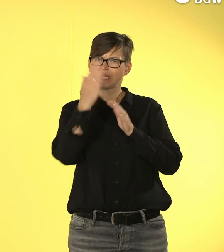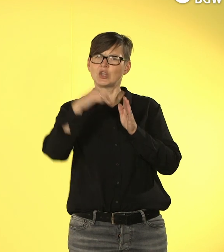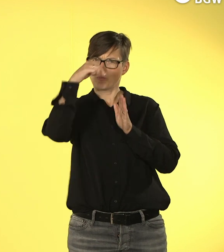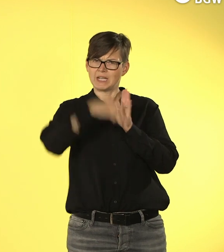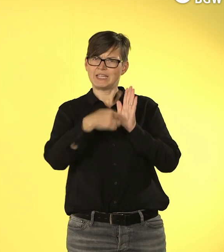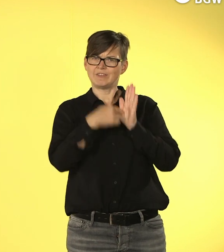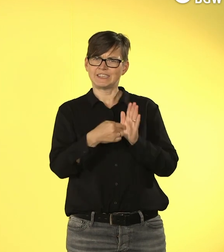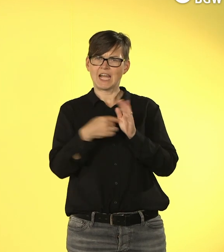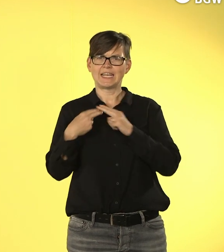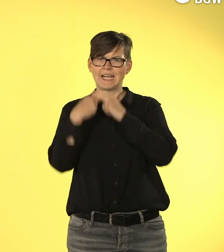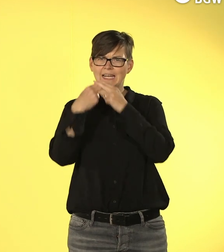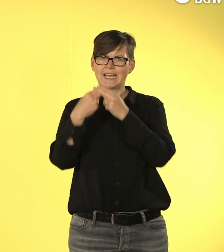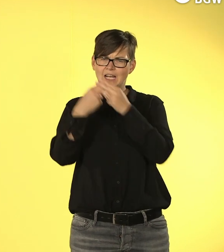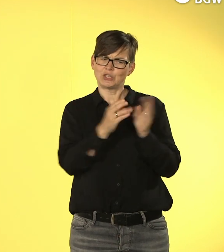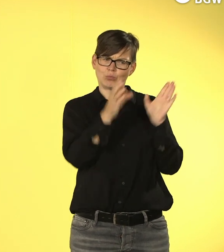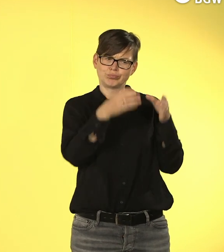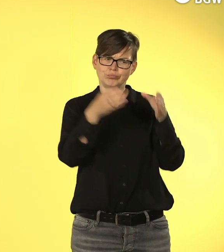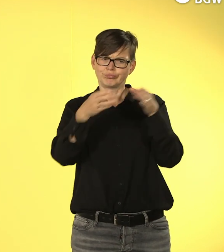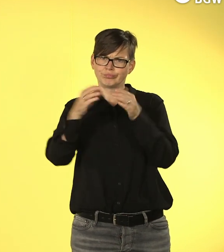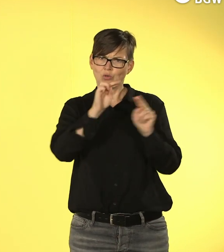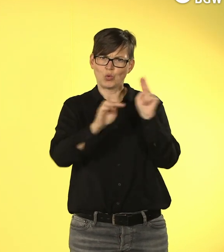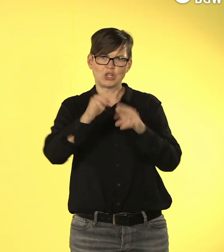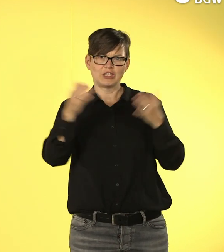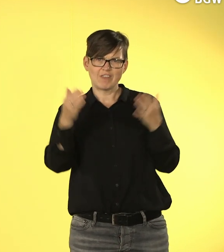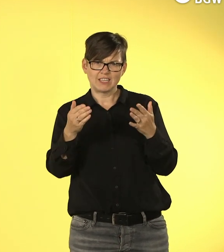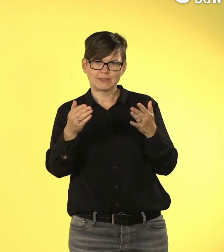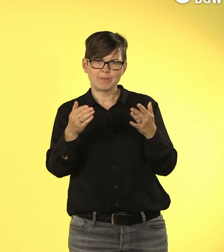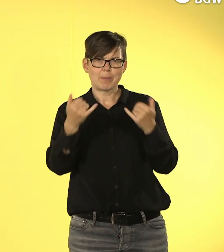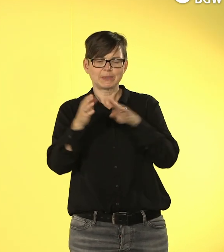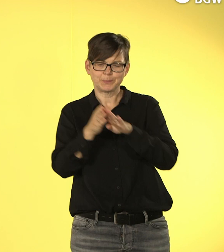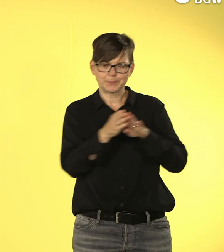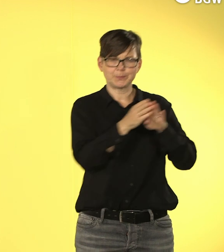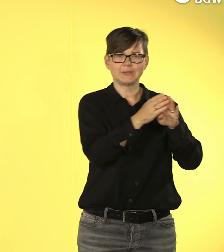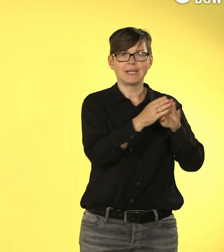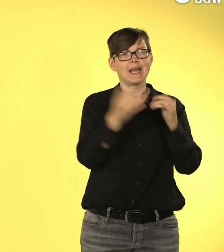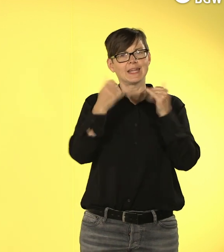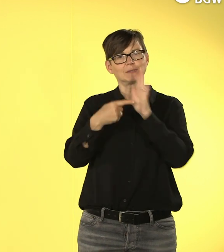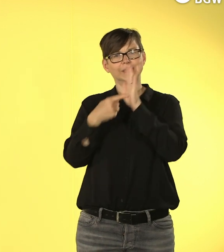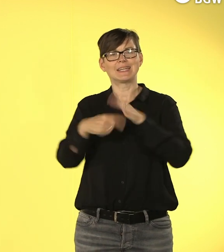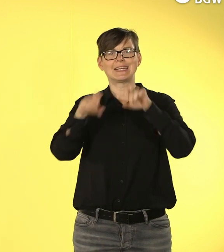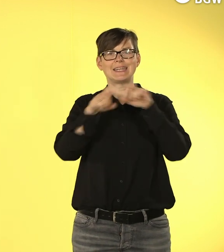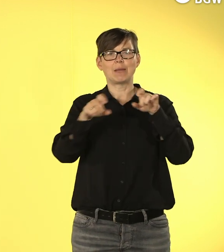Aber dieses Thema Führen ist heute nicht mehr so,